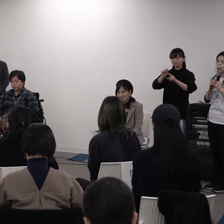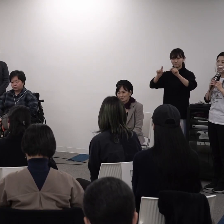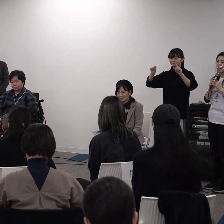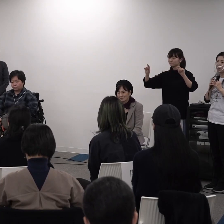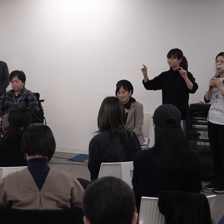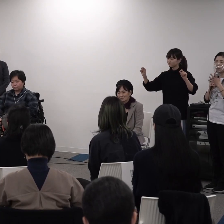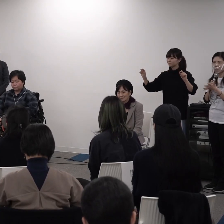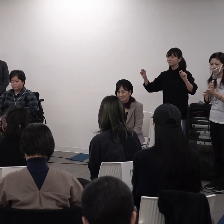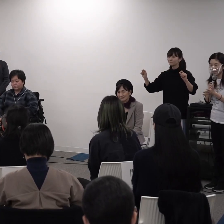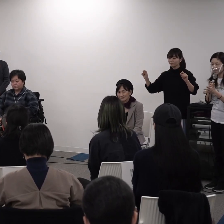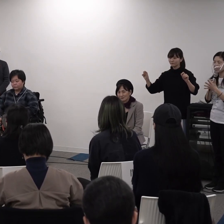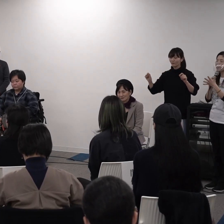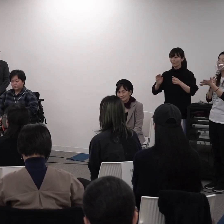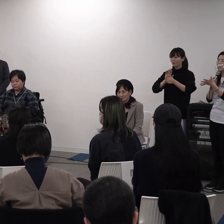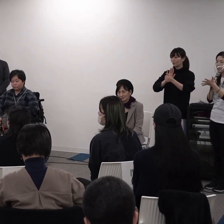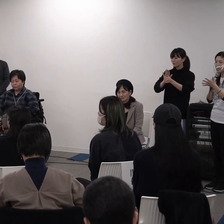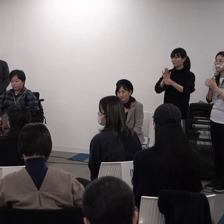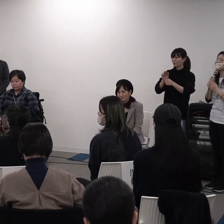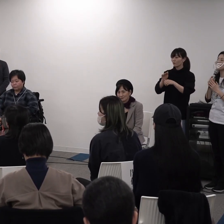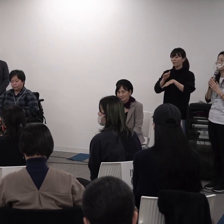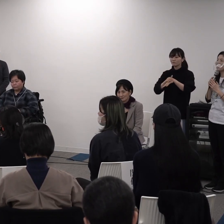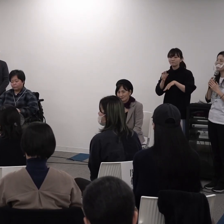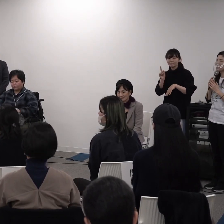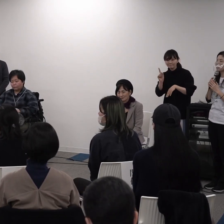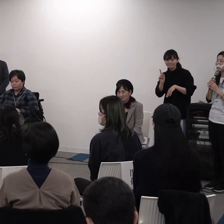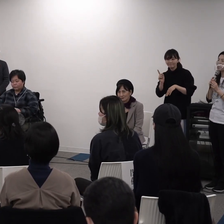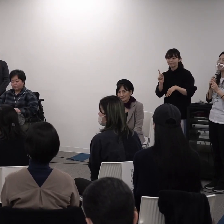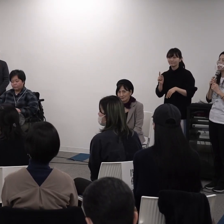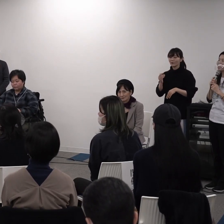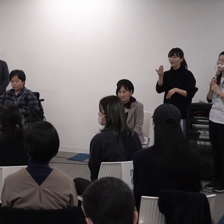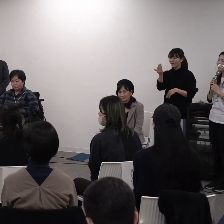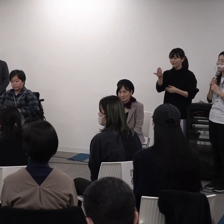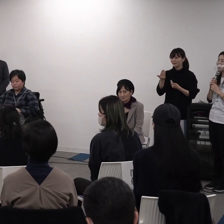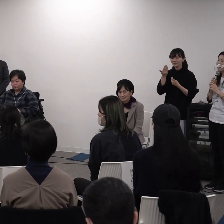どのように お手伝いすればいいですかって聞いていただいたら